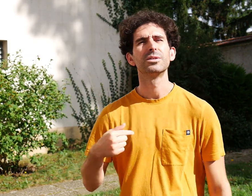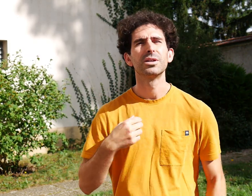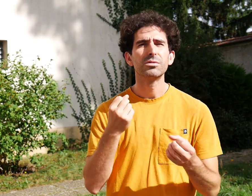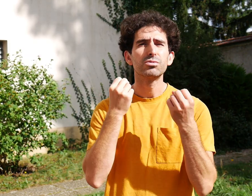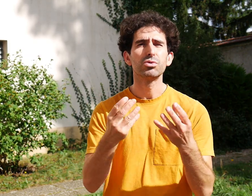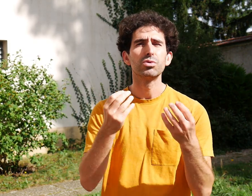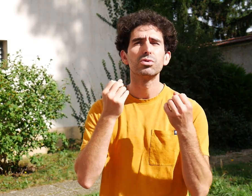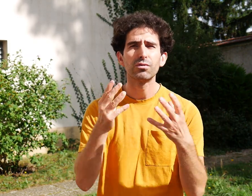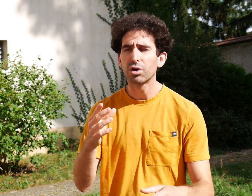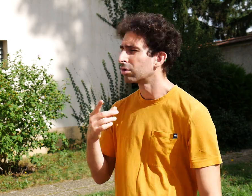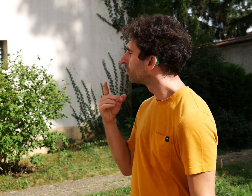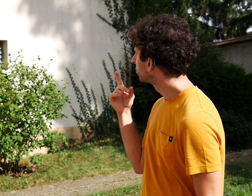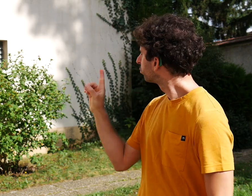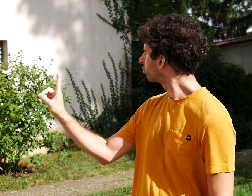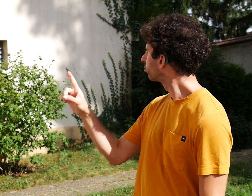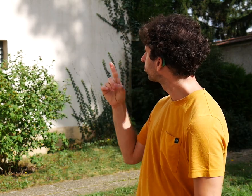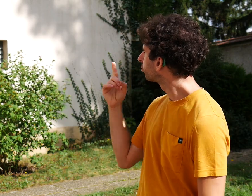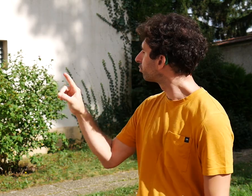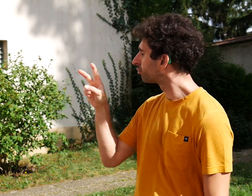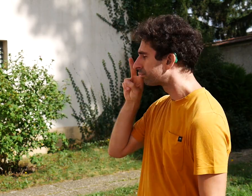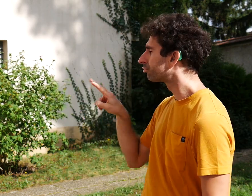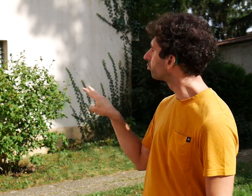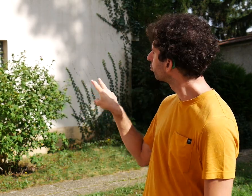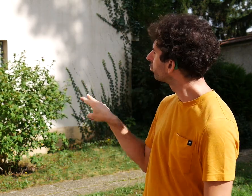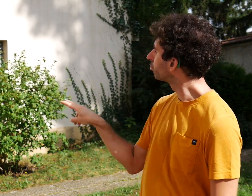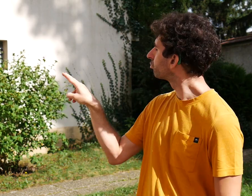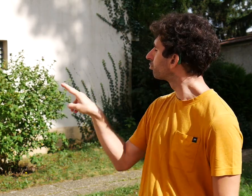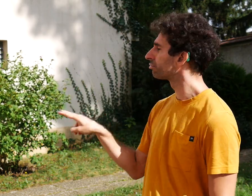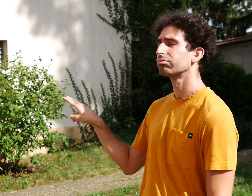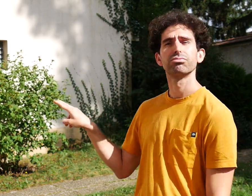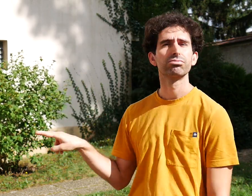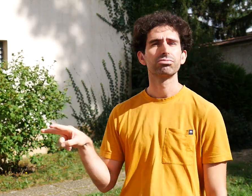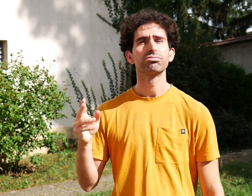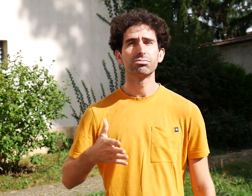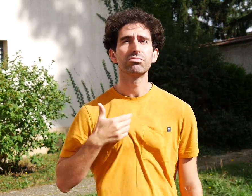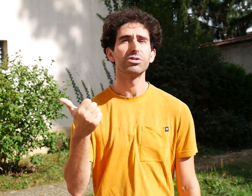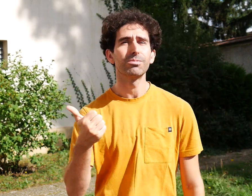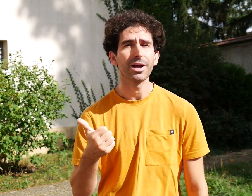Souvent, je passe devant et j'aime bien le regarder.